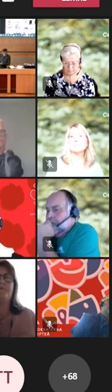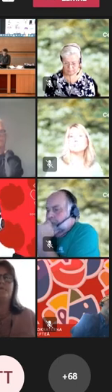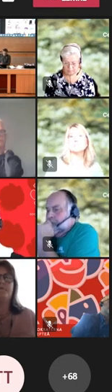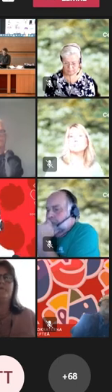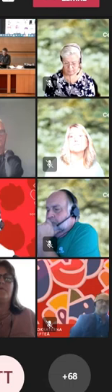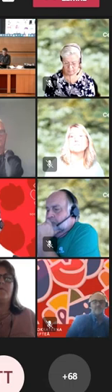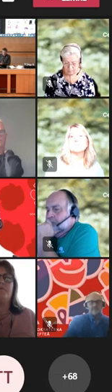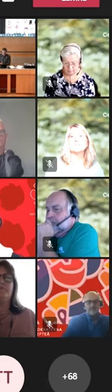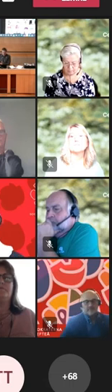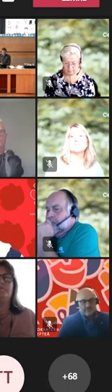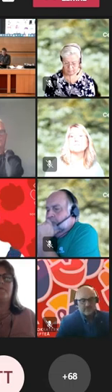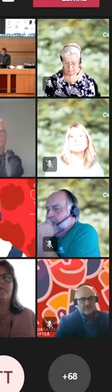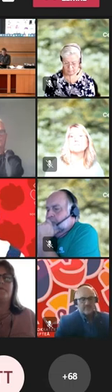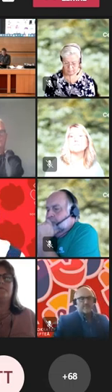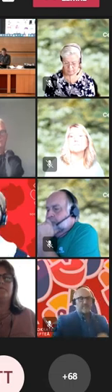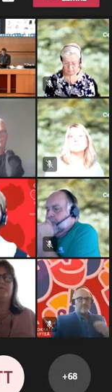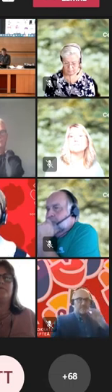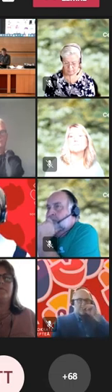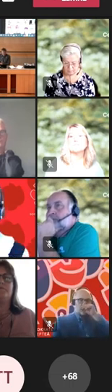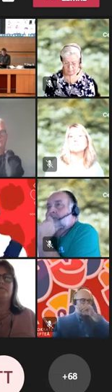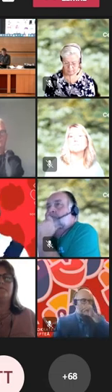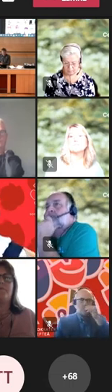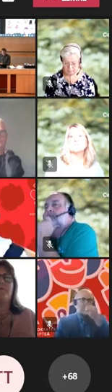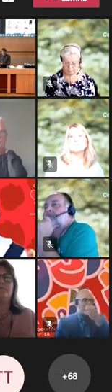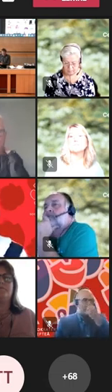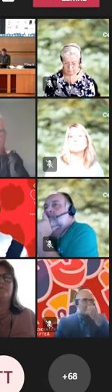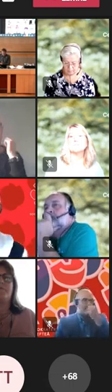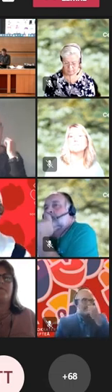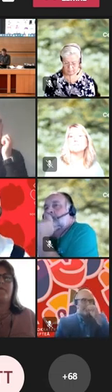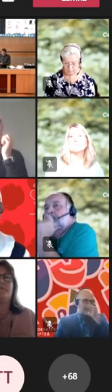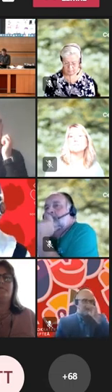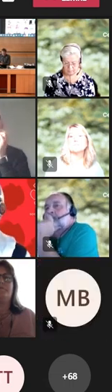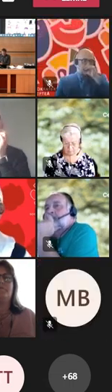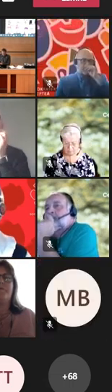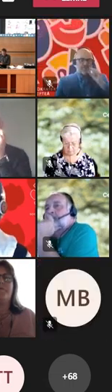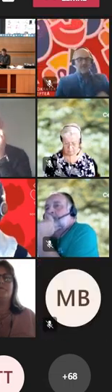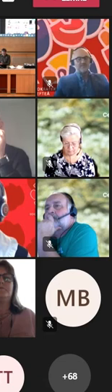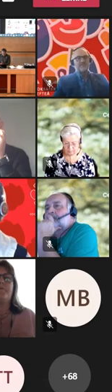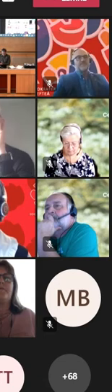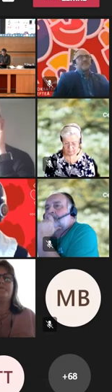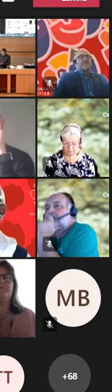Beror på vad det är för insats som gör att jag hade upplevt det som något problem från Föreningslivet